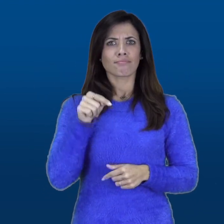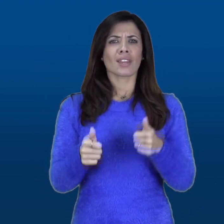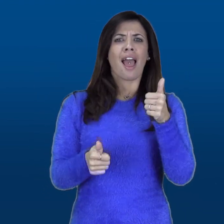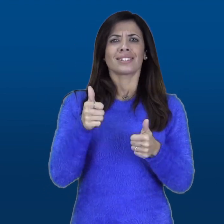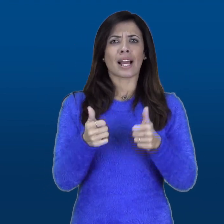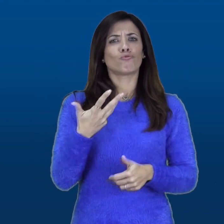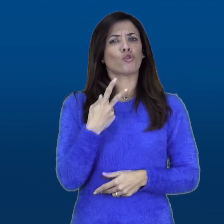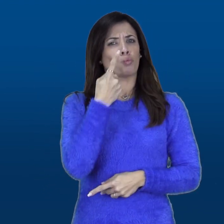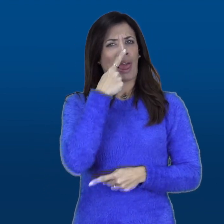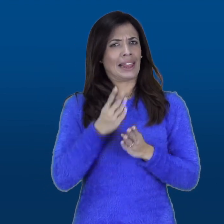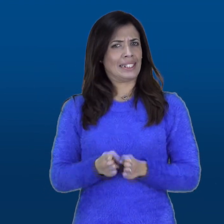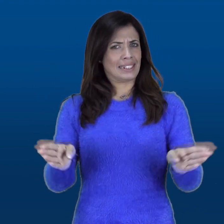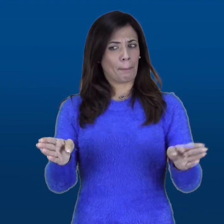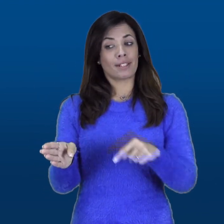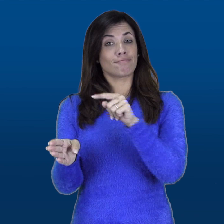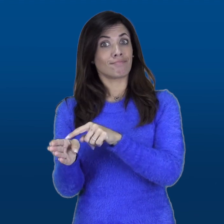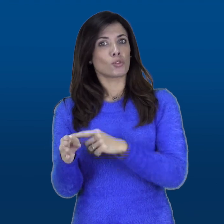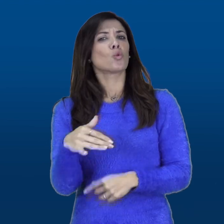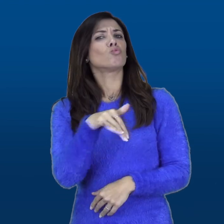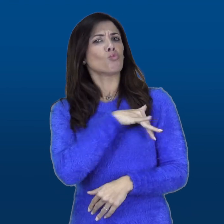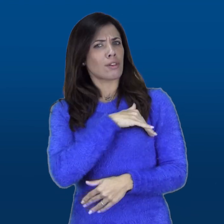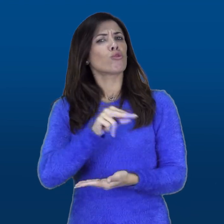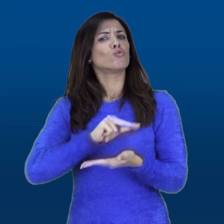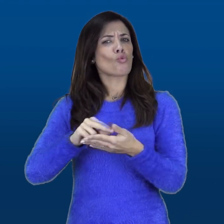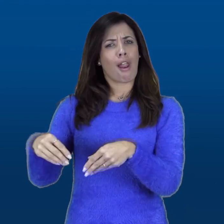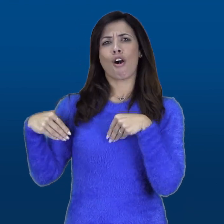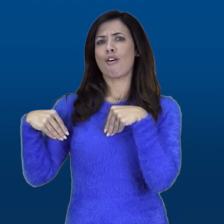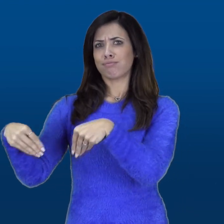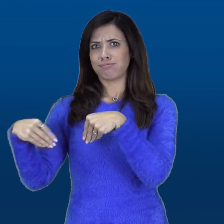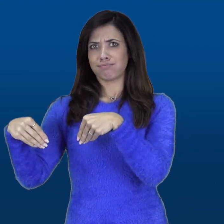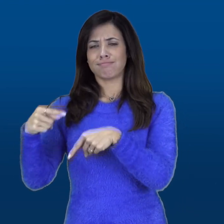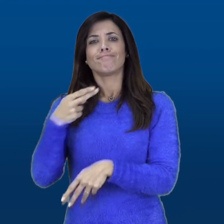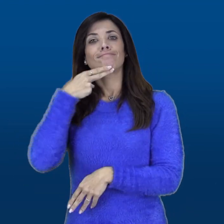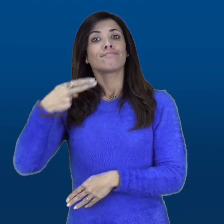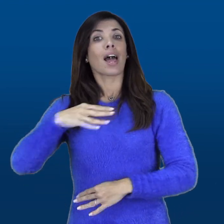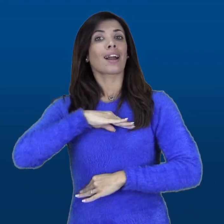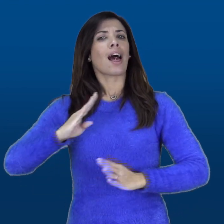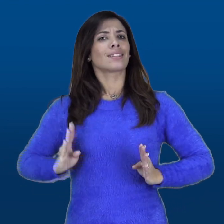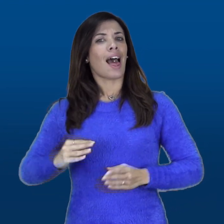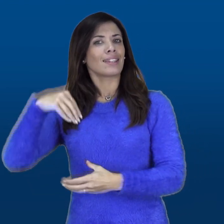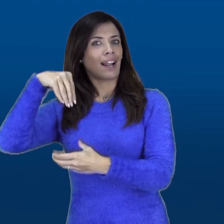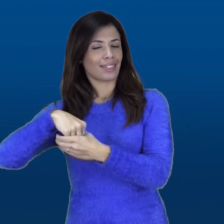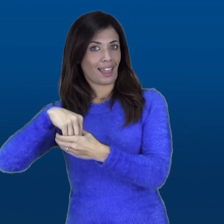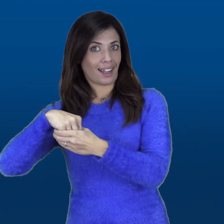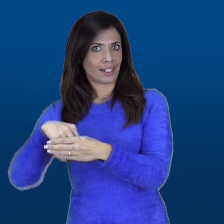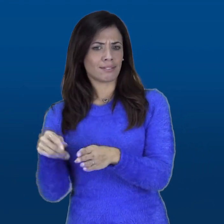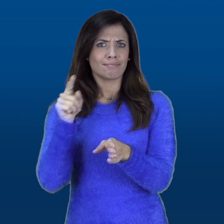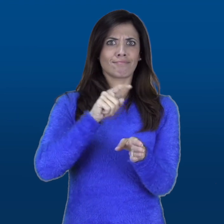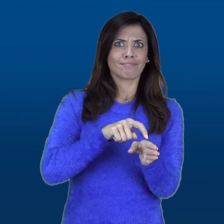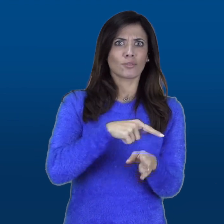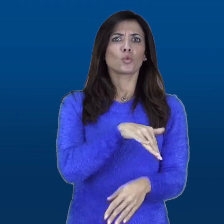Per sostenere l'Esame di maturità ci sono due possibilità Gli studenti che frequentano l'ultimo anno scolastico delle scuole superiori vengono considerati "Candidati Interni"